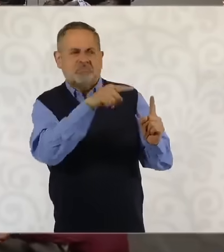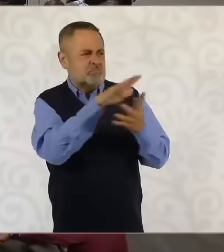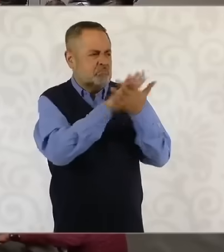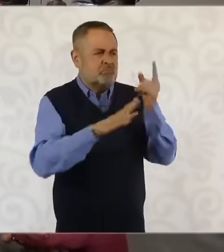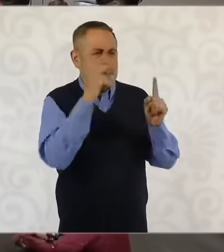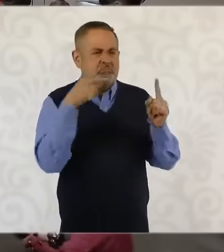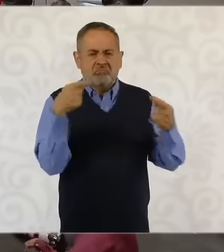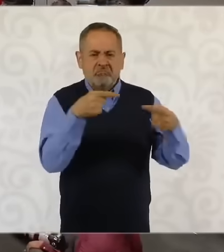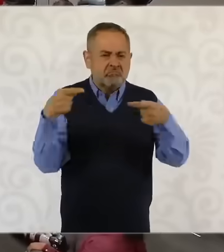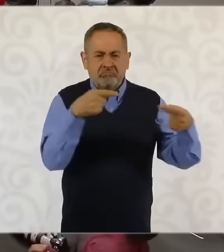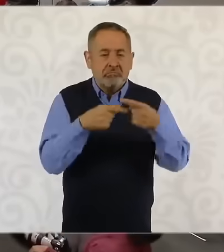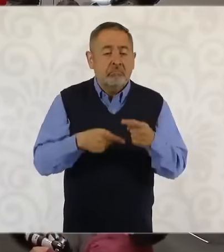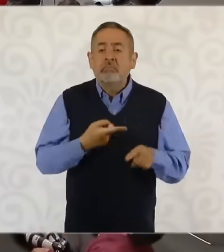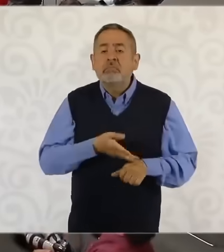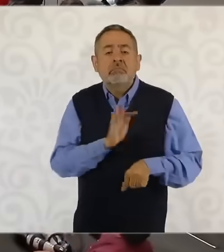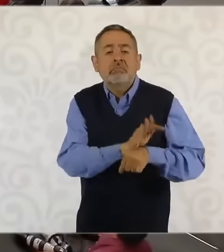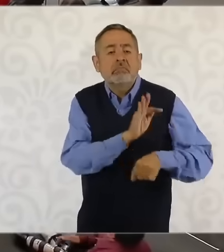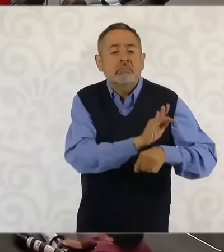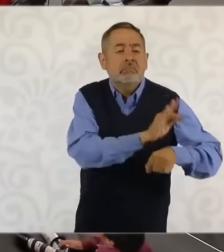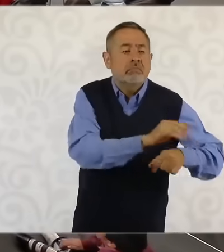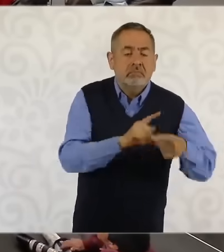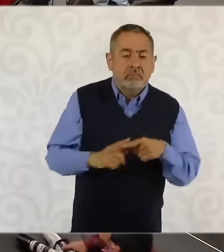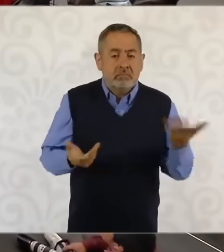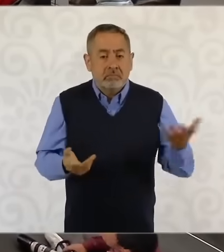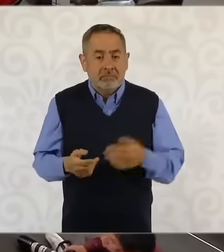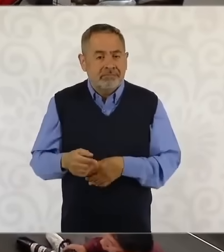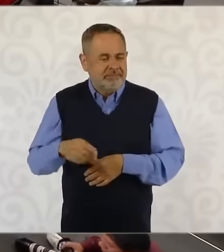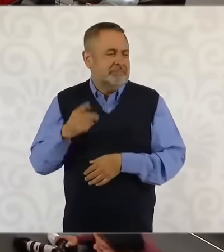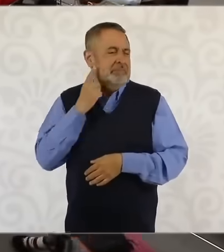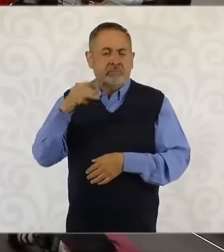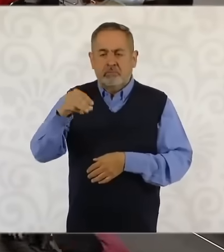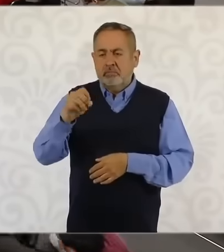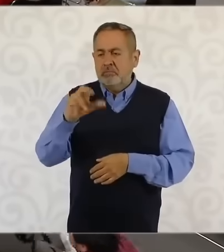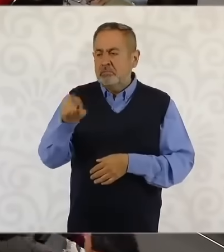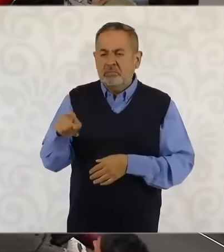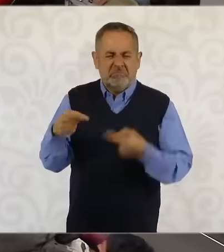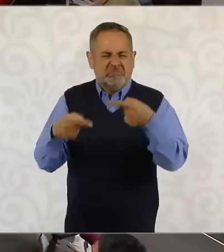para ese puesto a los diputados de Morena no les importó también la oposición se opuso pero ya sabe